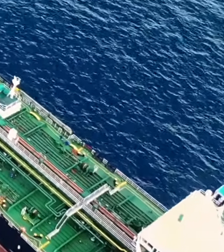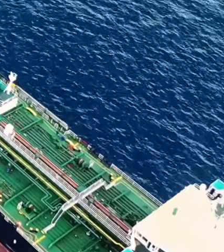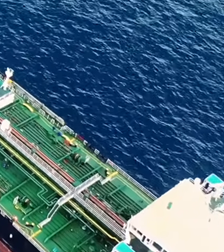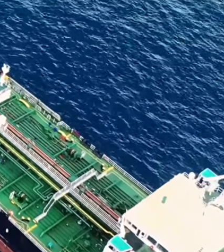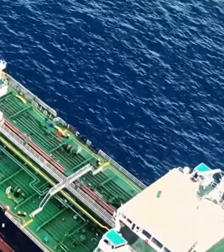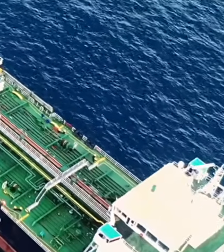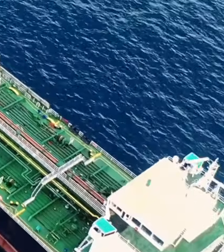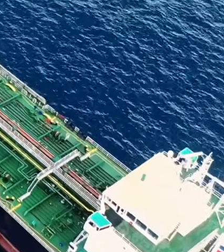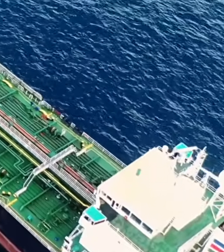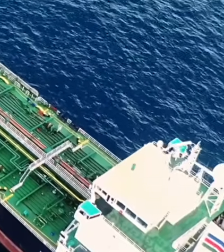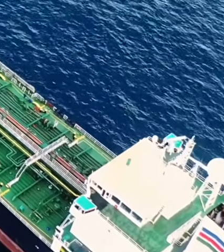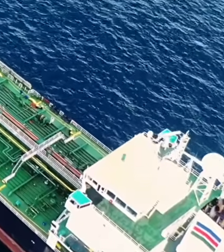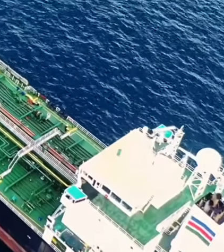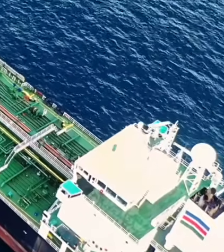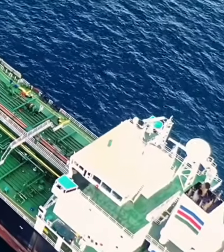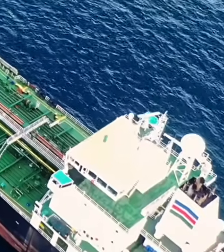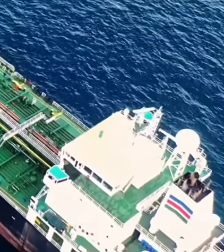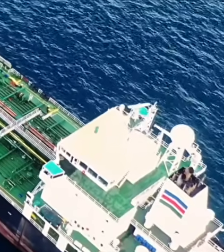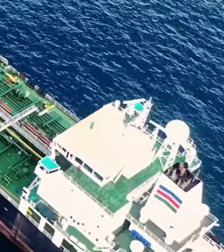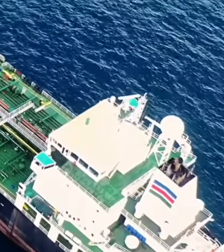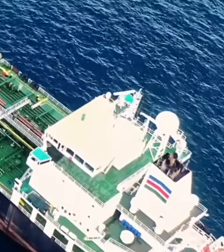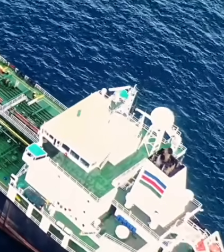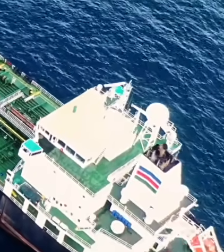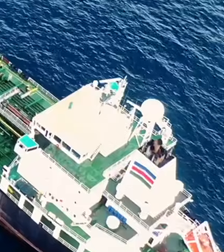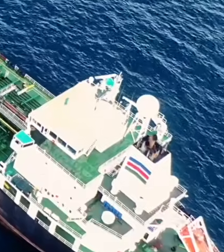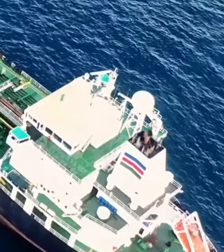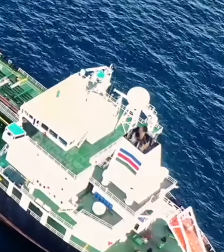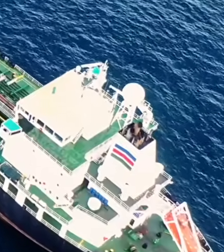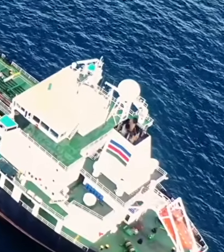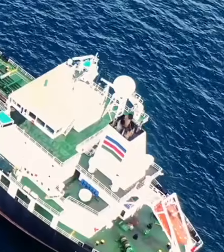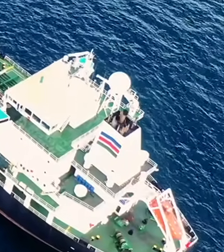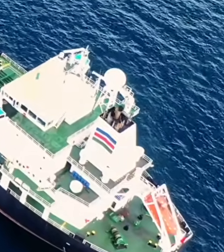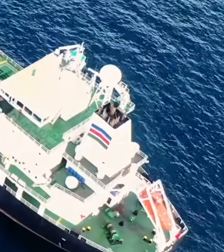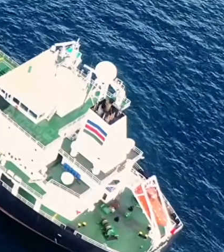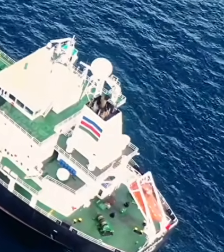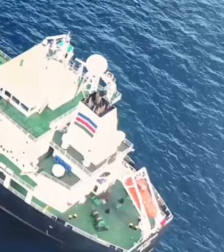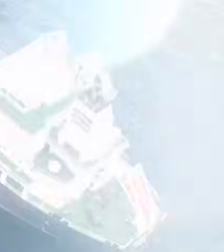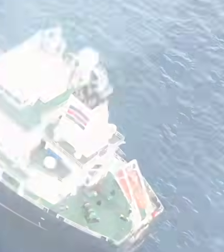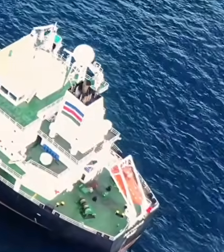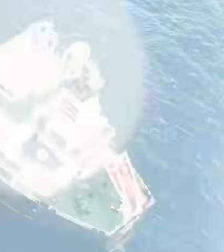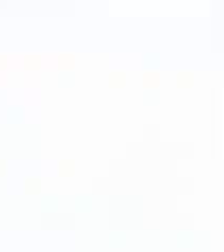considerando la alta demanda de petróleo Pesado en Asia y Europa la presidenta Claudia